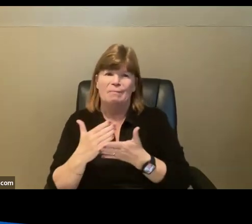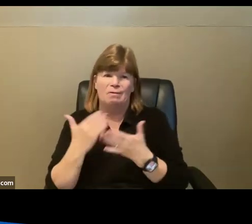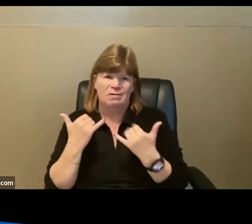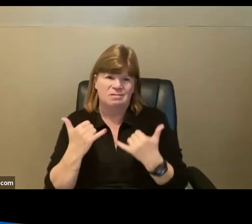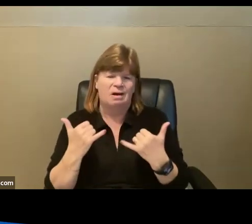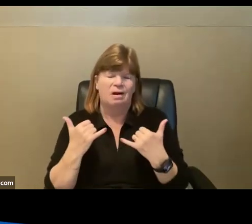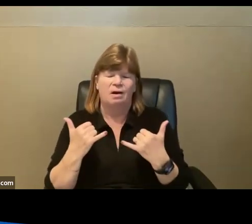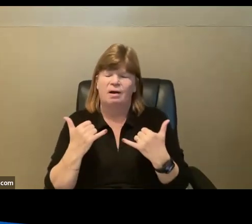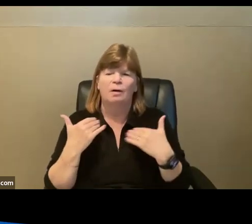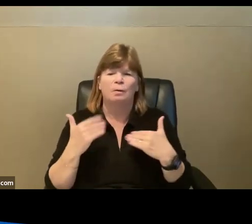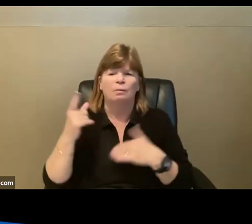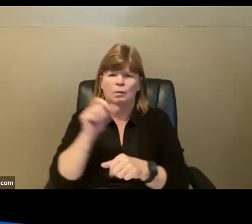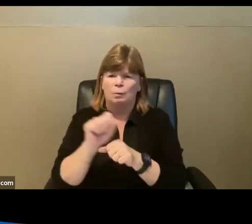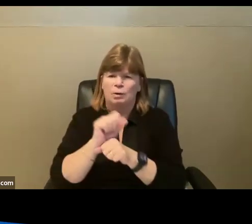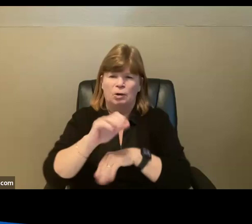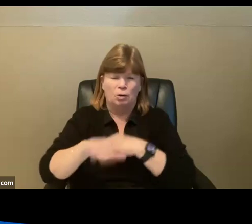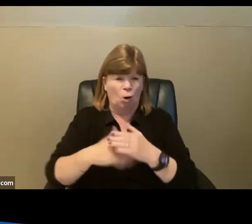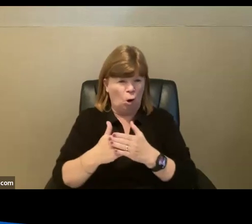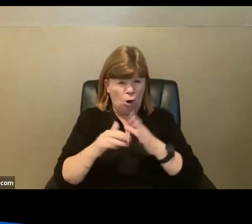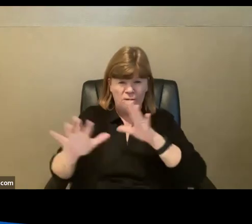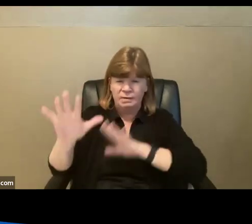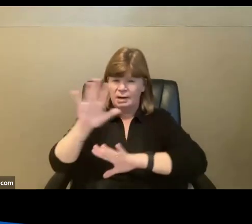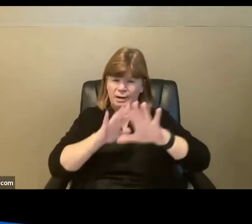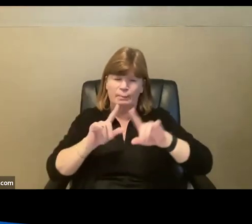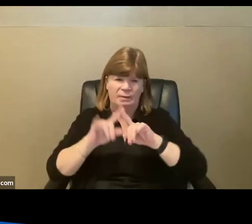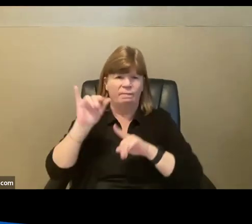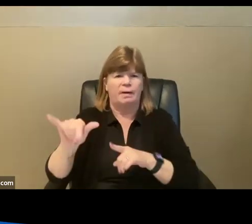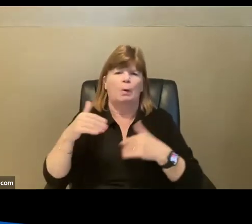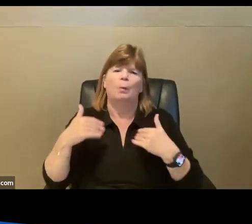Están trabajando en todas las piezas del rompecabezas, pero esa está llegando a buen término ahora.